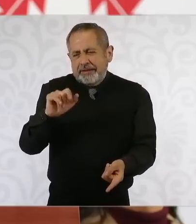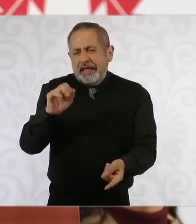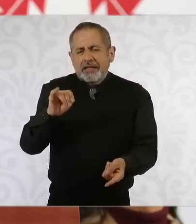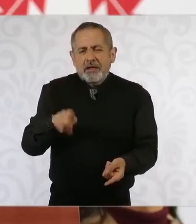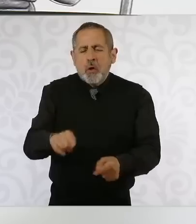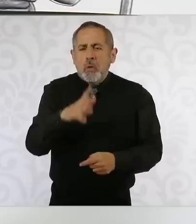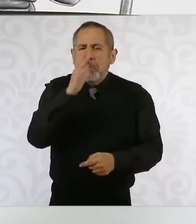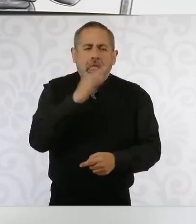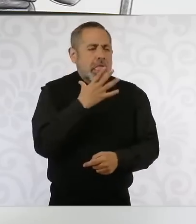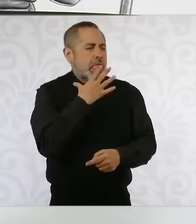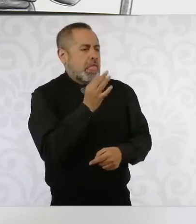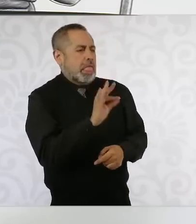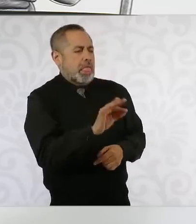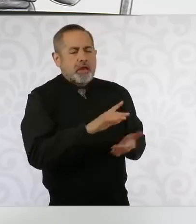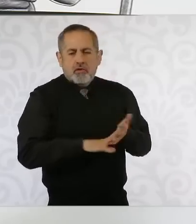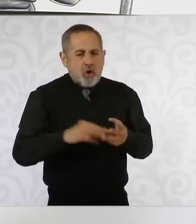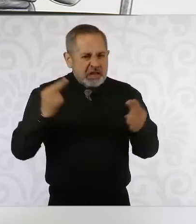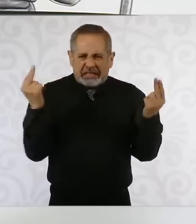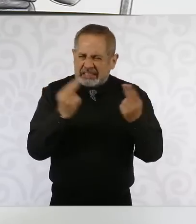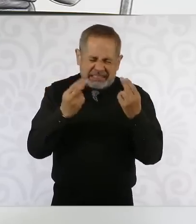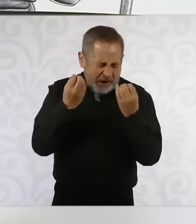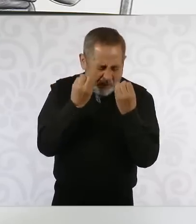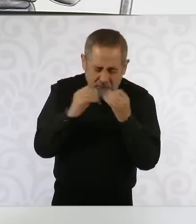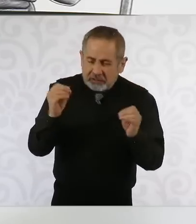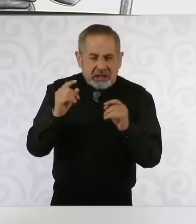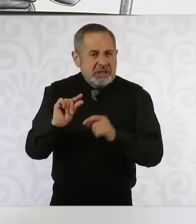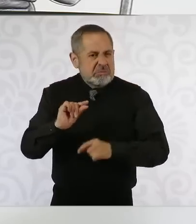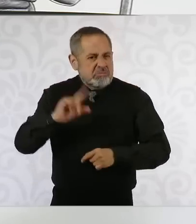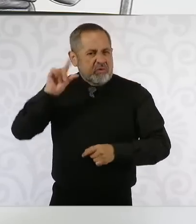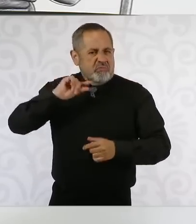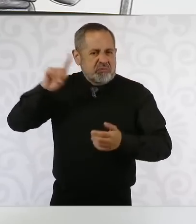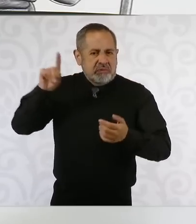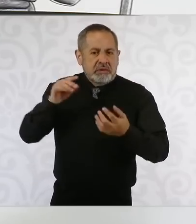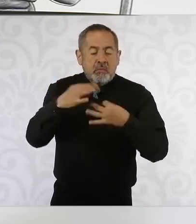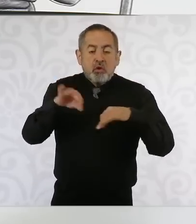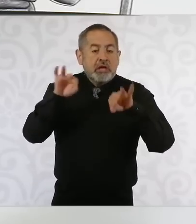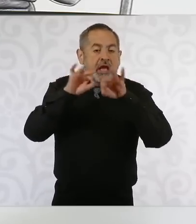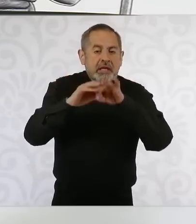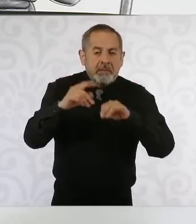de ventilación profesionales sobre todo sistemas de ventilación profesionales y no el ventilador